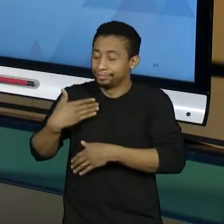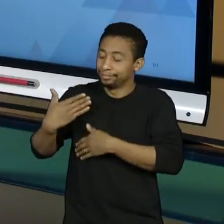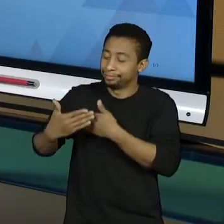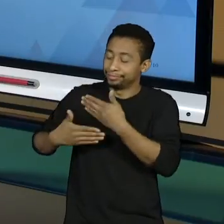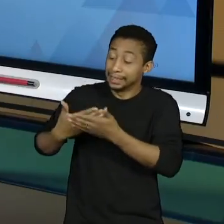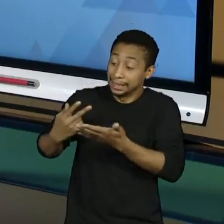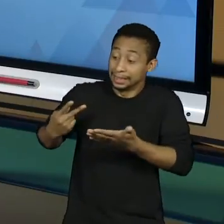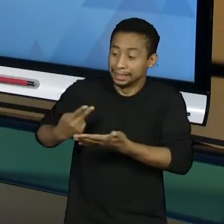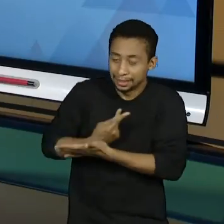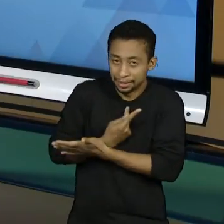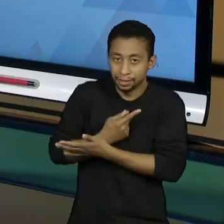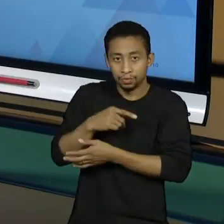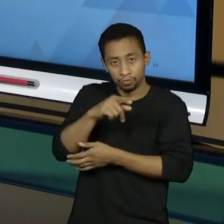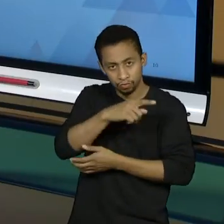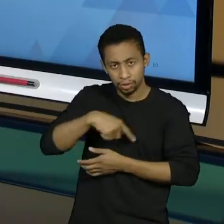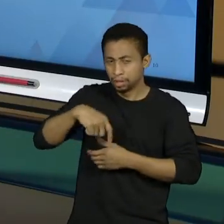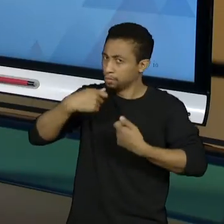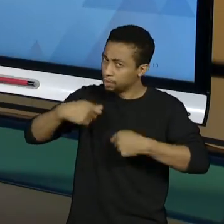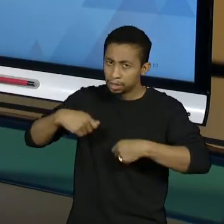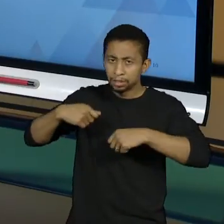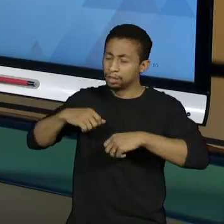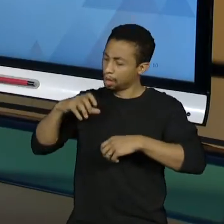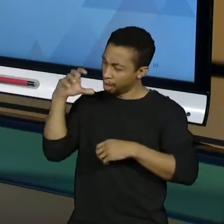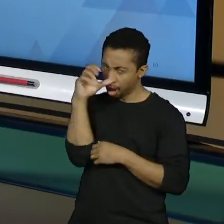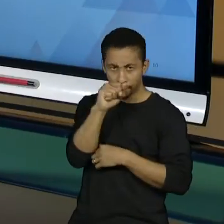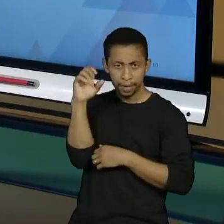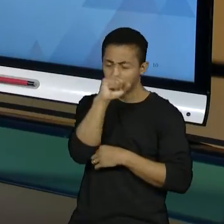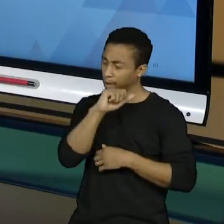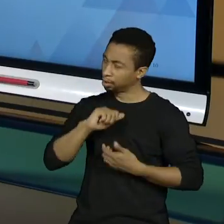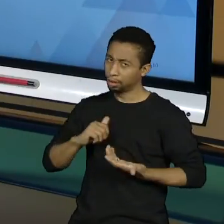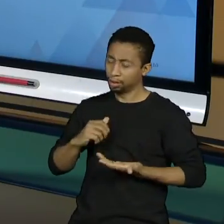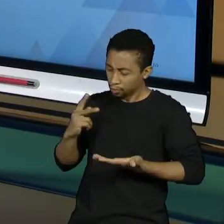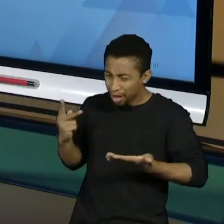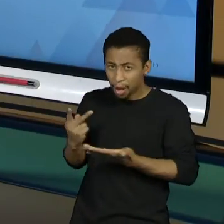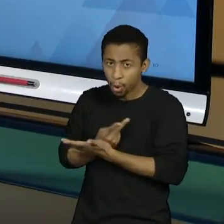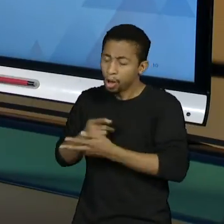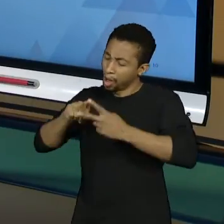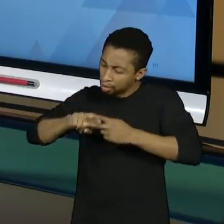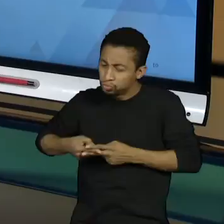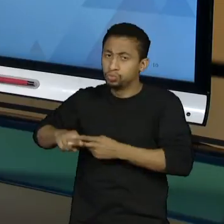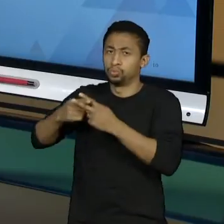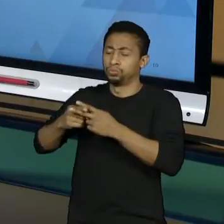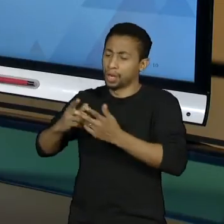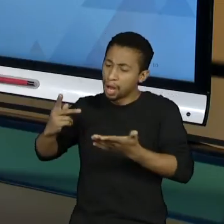PARA QUE OS ERROS VENHAM. E, NA FASE DE TESTE, A GENTE MAIS QUE ESTAVA